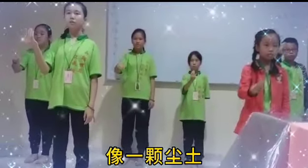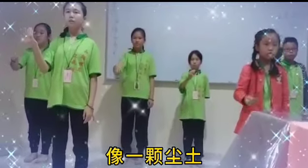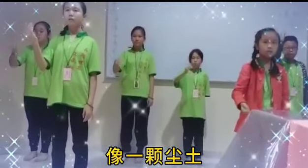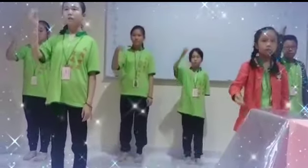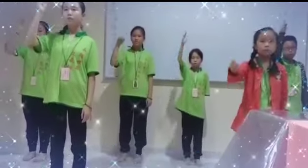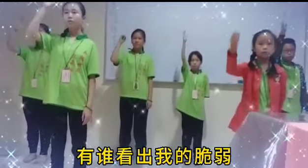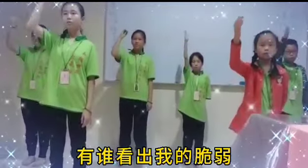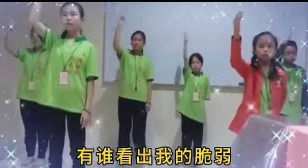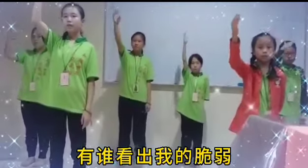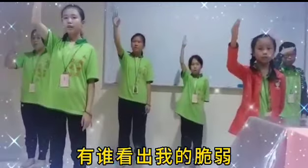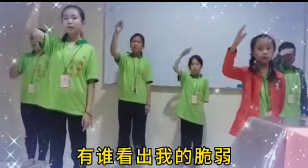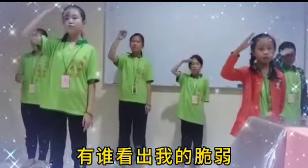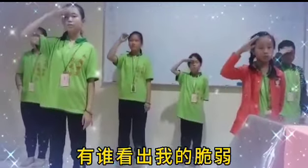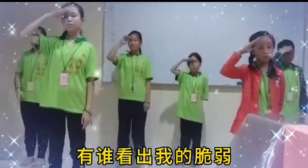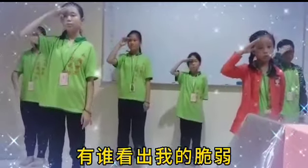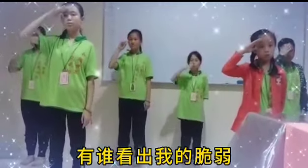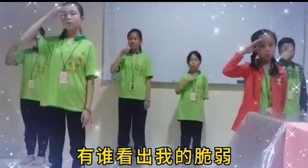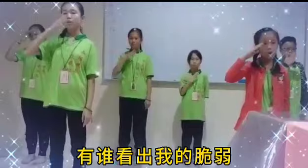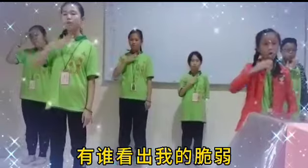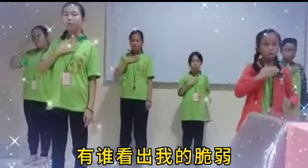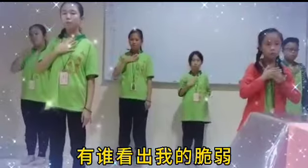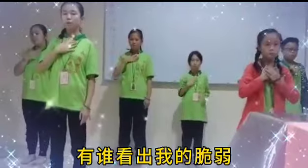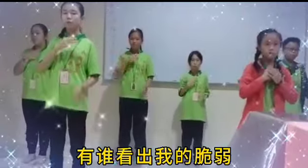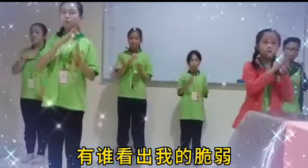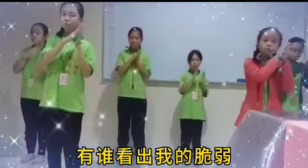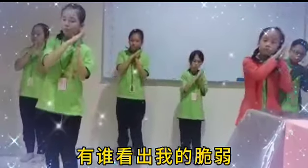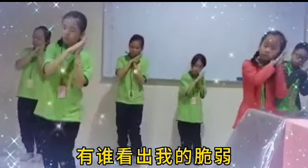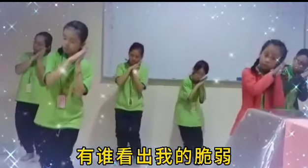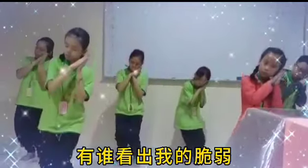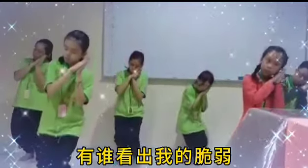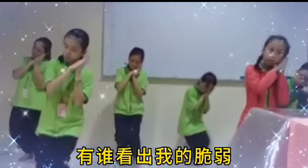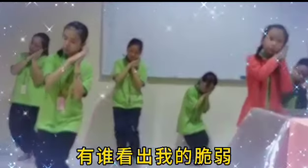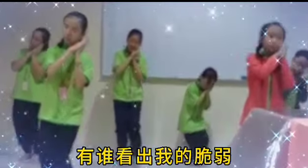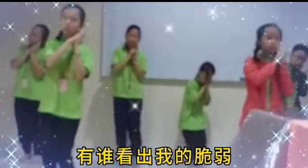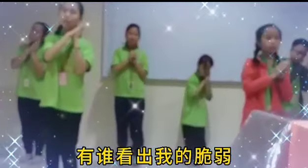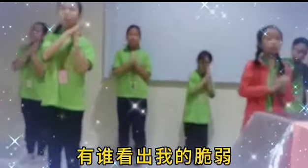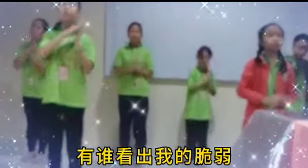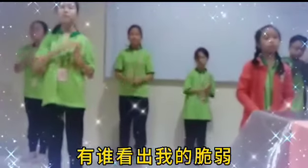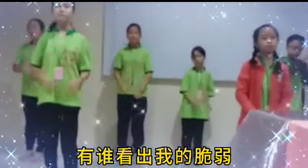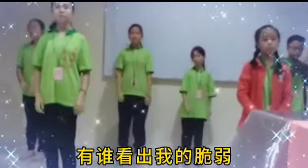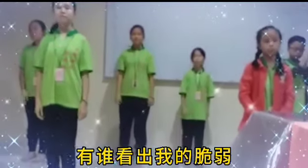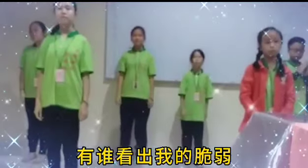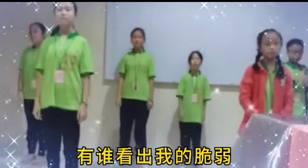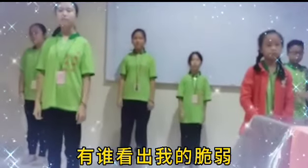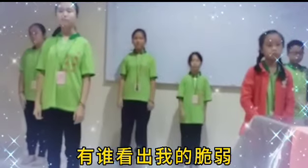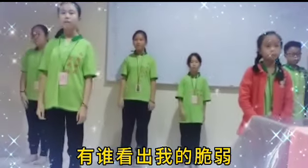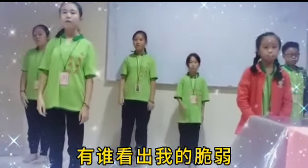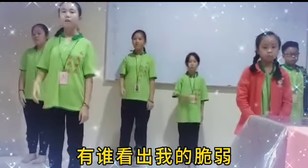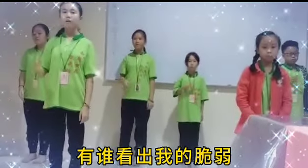有谁看出我的脆弱